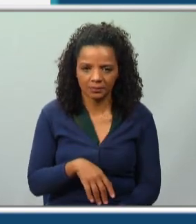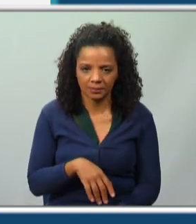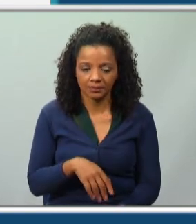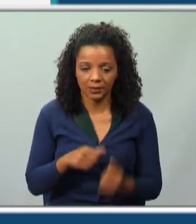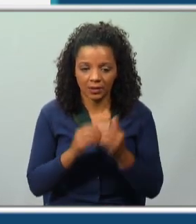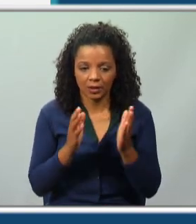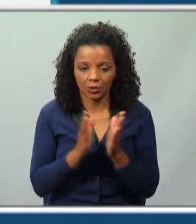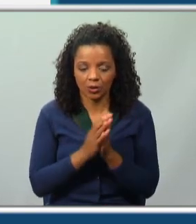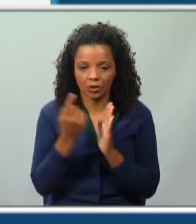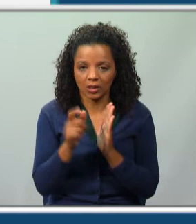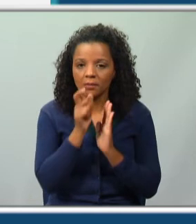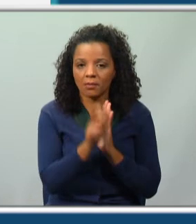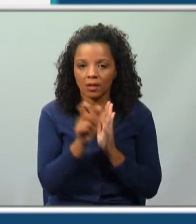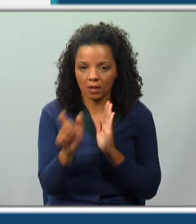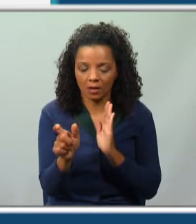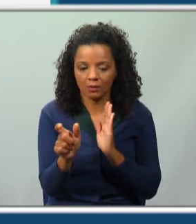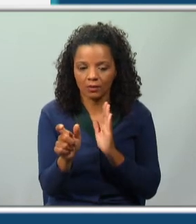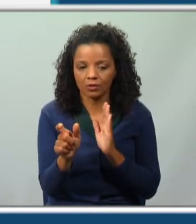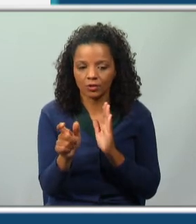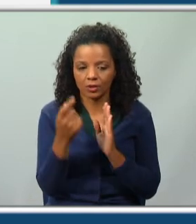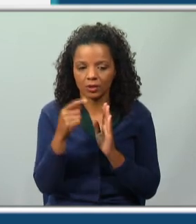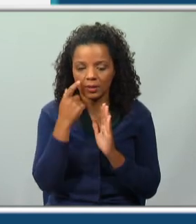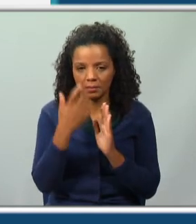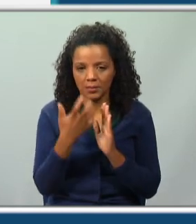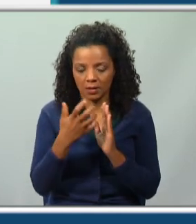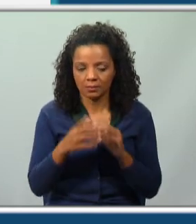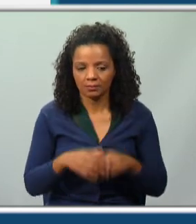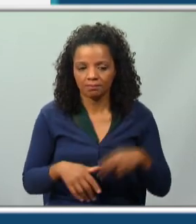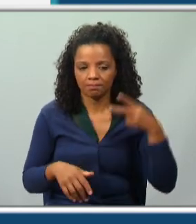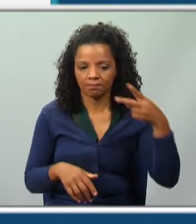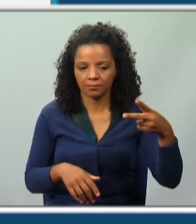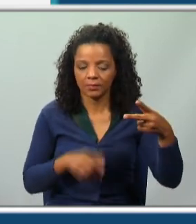todas elas temos palavras que estão sublinhadas nas primeiras duas temos a 他們都有的話在前兩個中強調，我們有